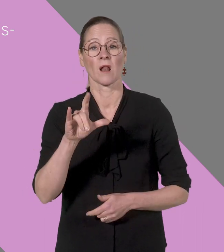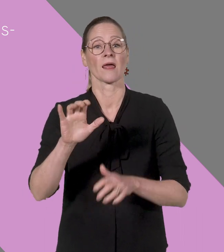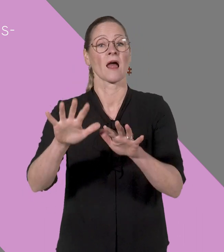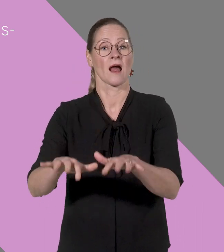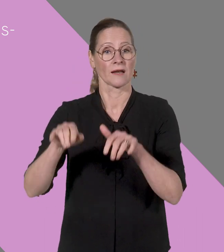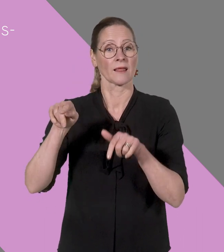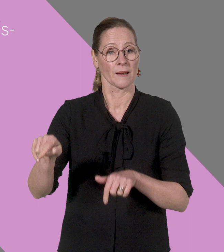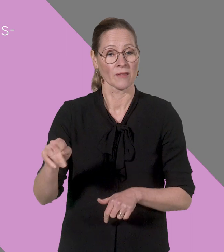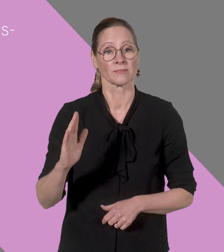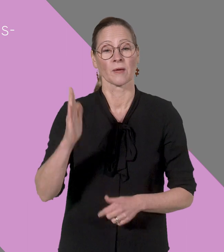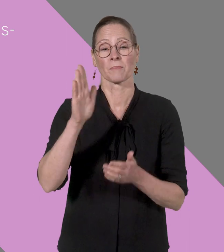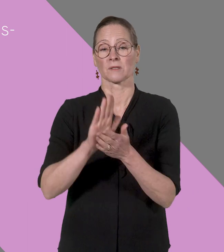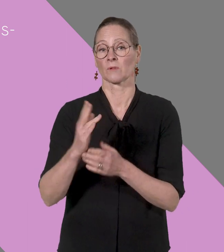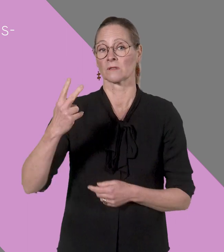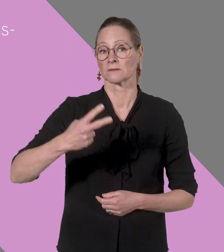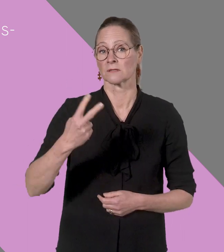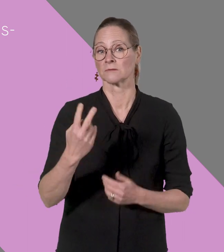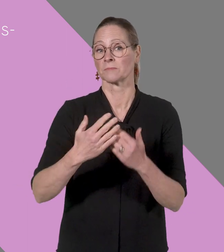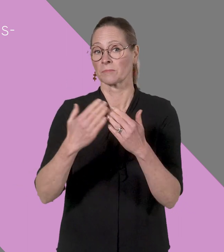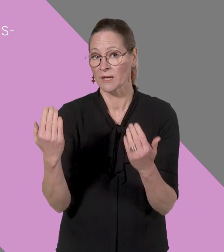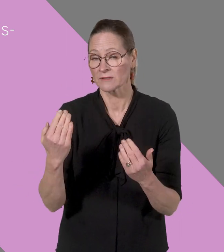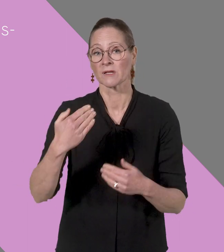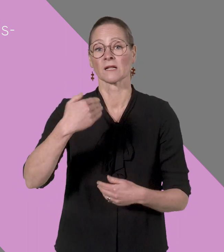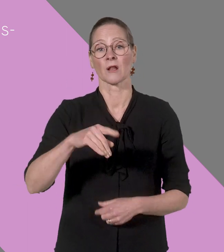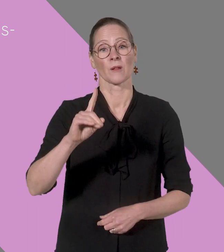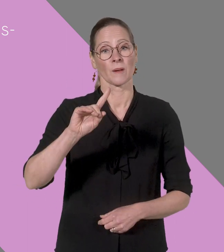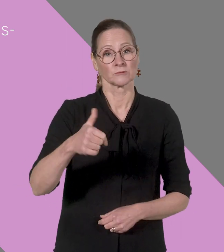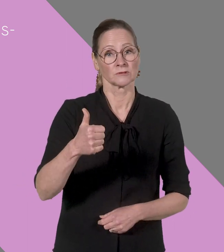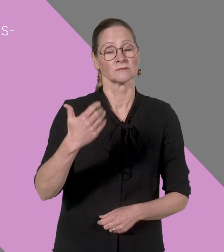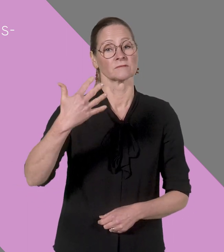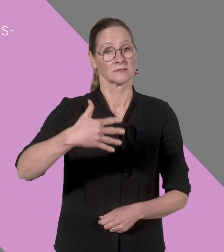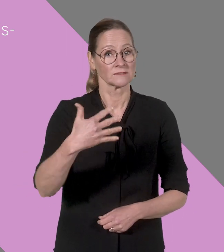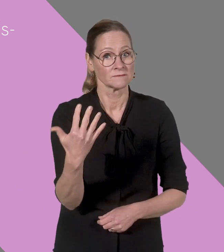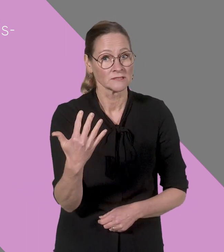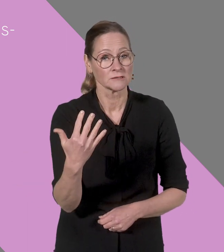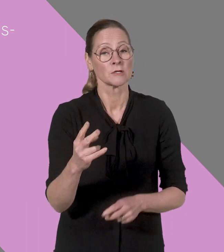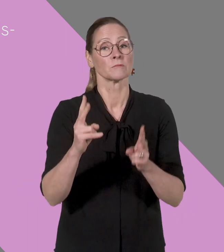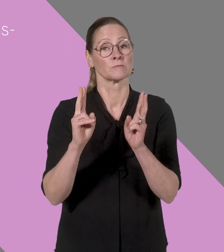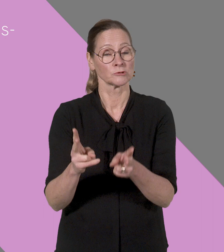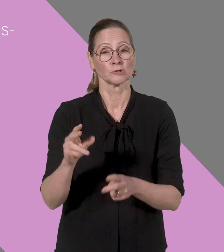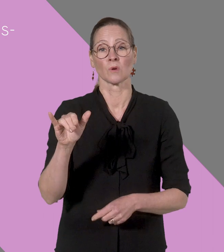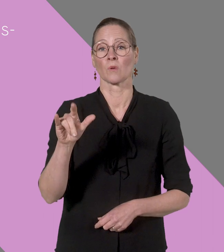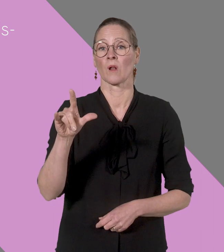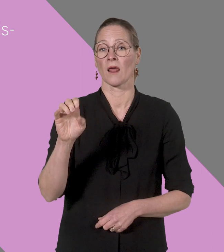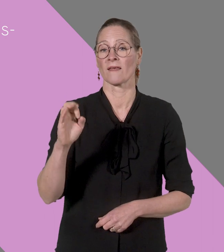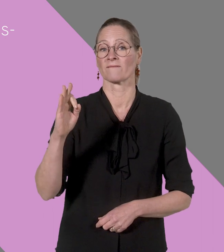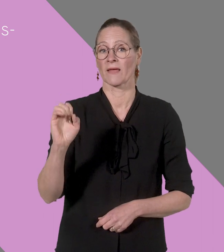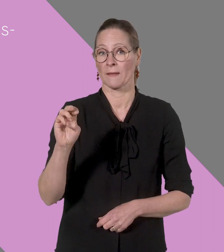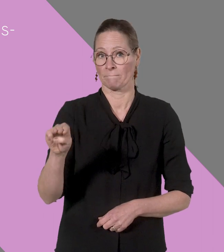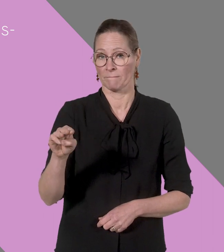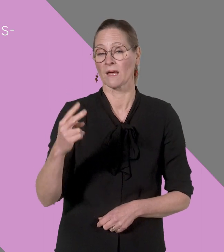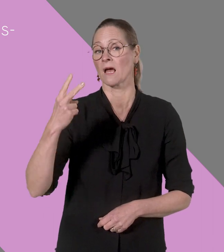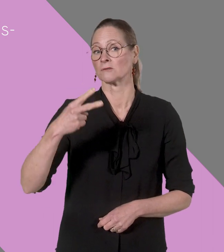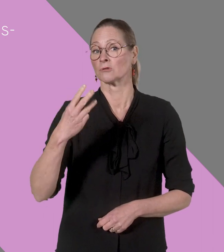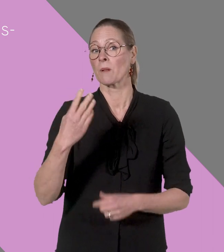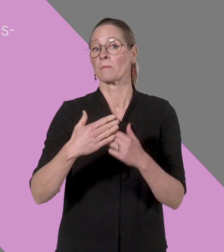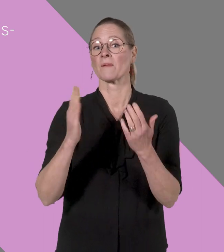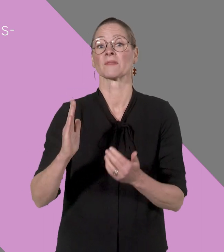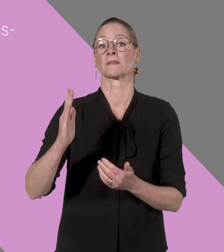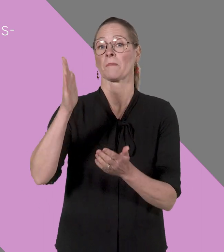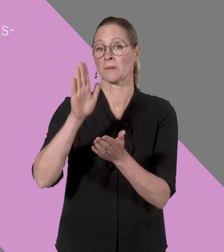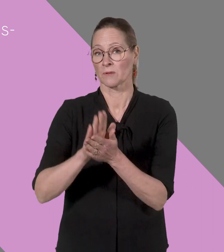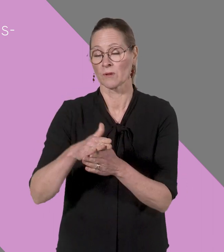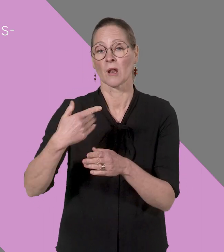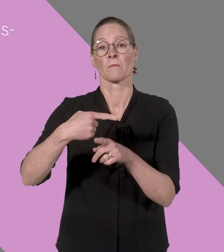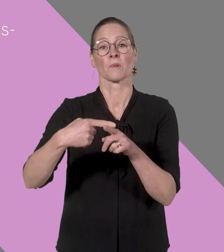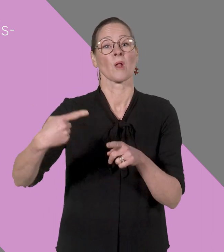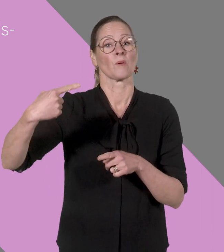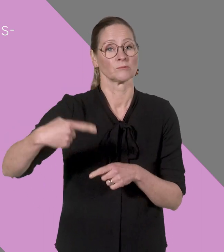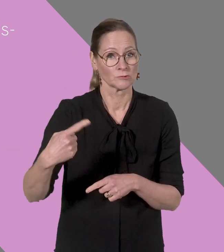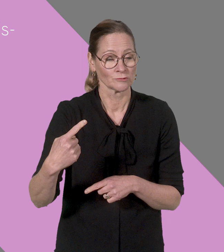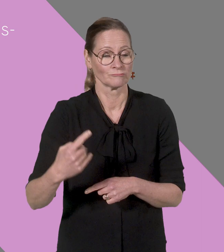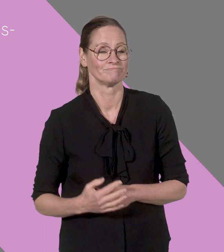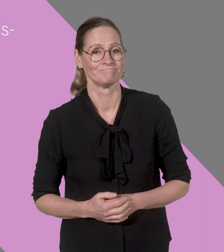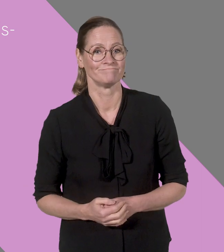Yle Areenassa 22.11. klo 19.55 sekä Yle Femissä 23. tammikuuta klo 10.30.